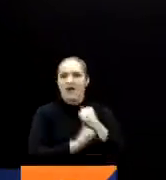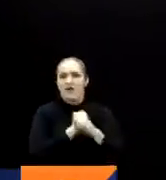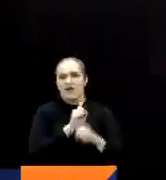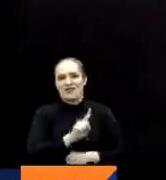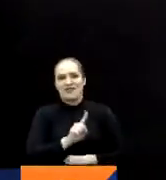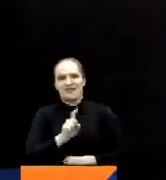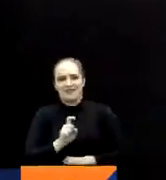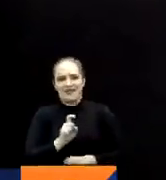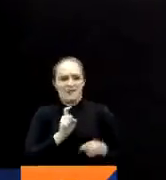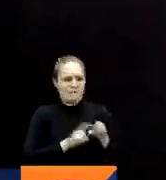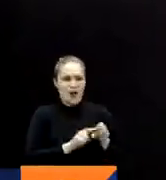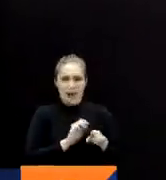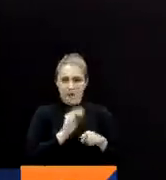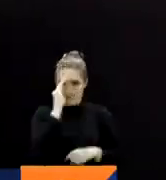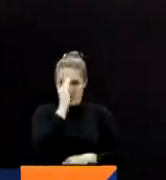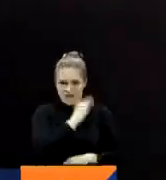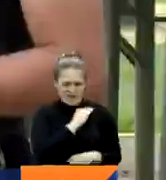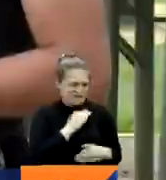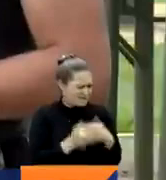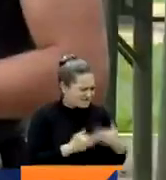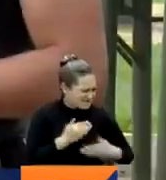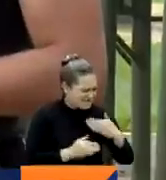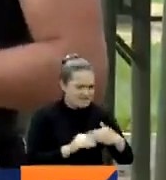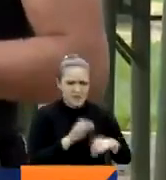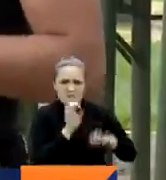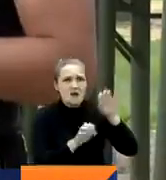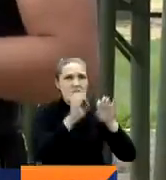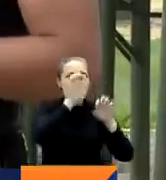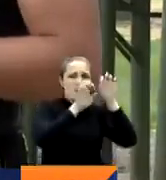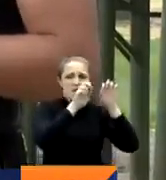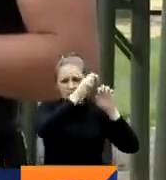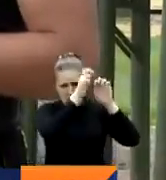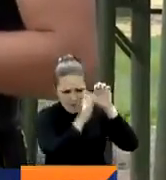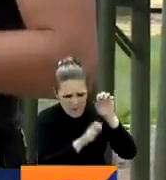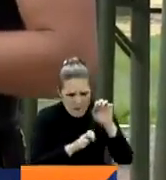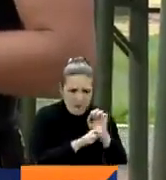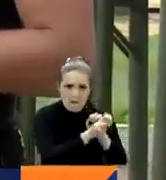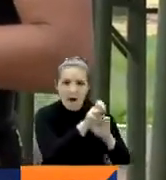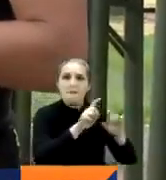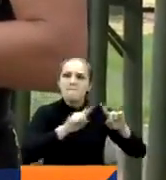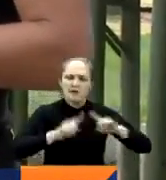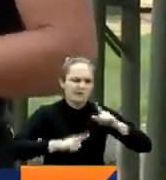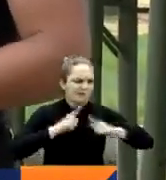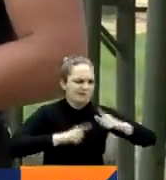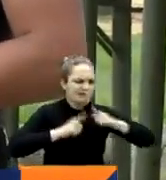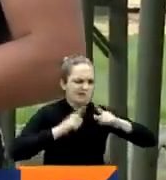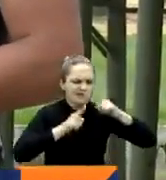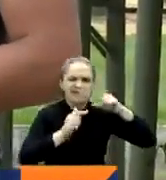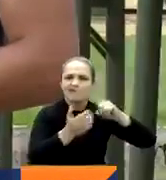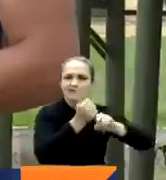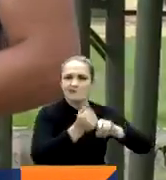LANCERO NO EXISTE LA PALABRA IMPOSIBLE